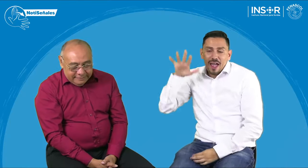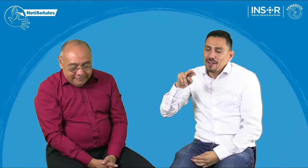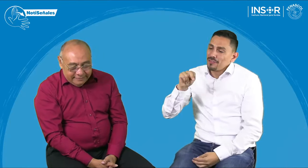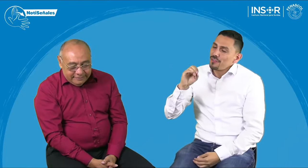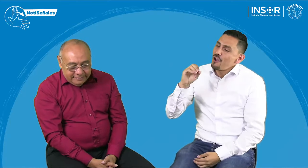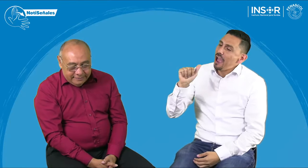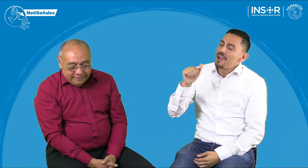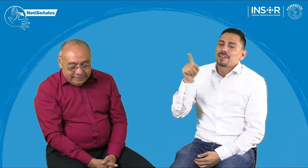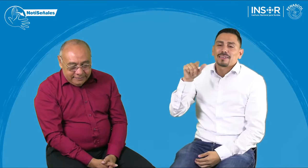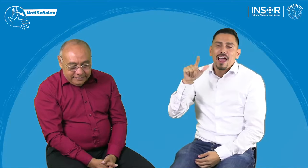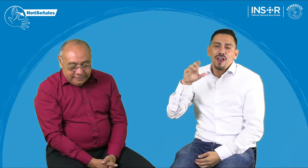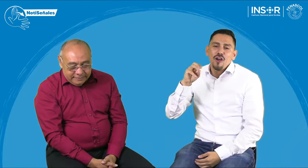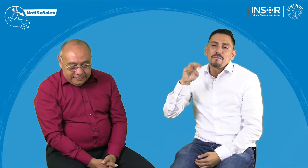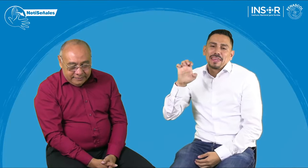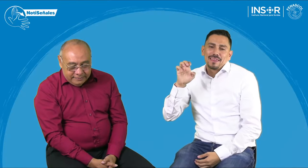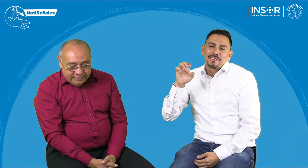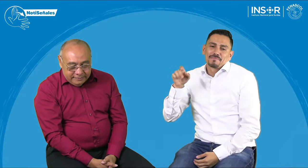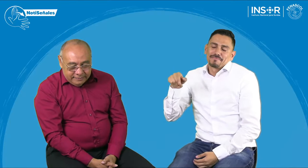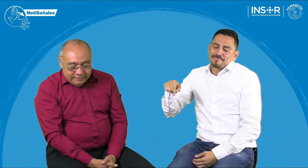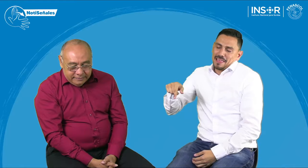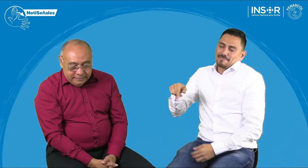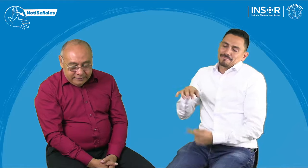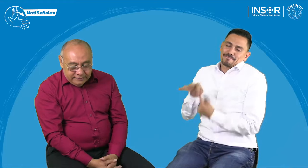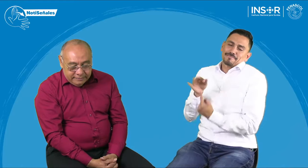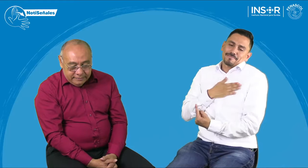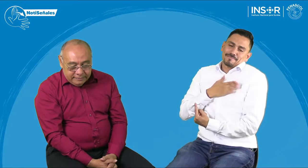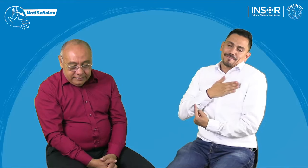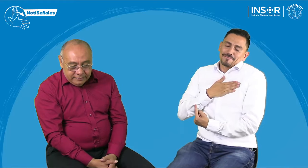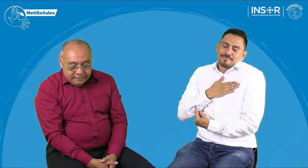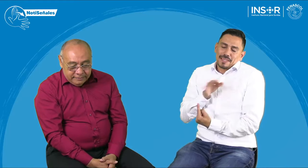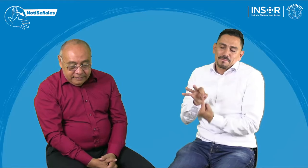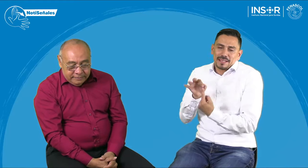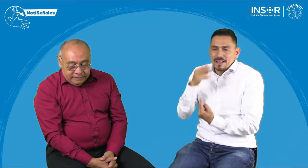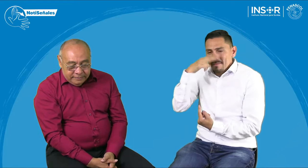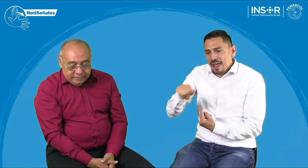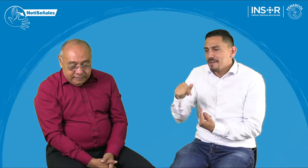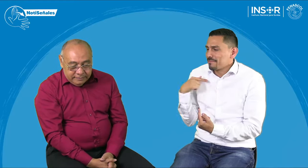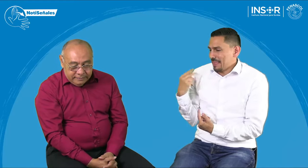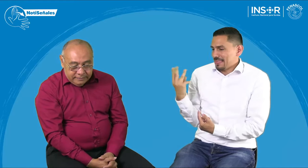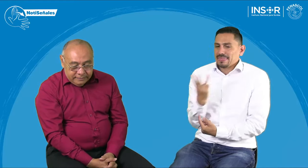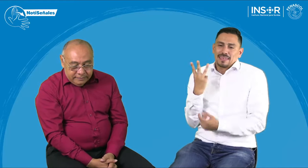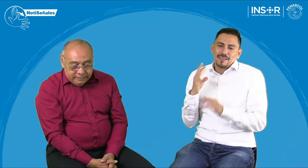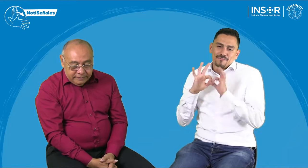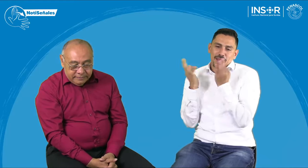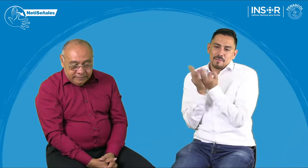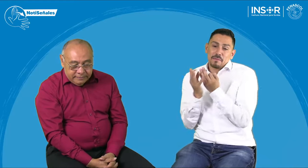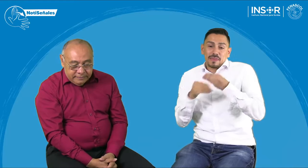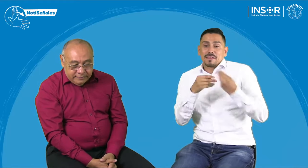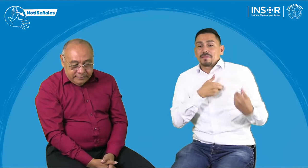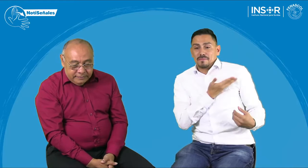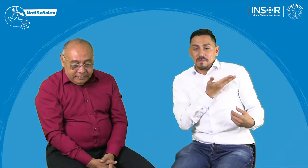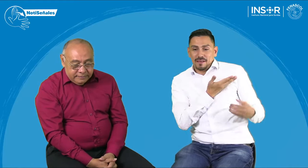formalizamos nuestra familia y nació nuestra hija, Noah. Noah,